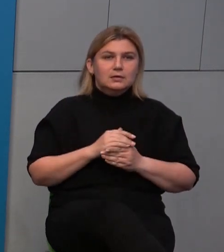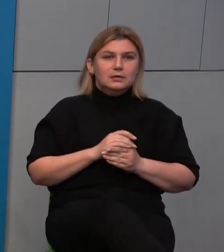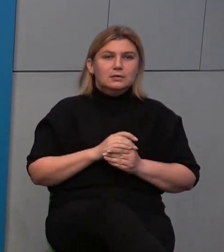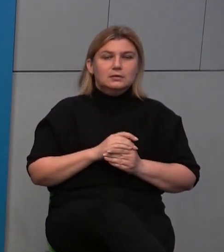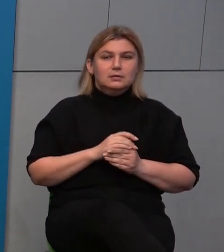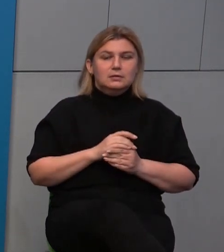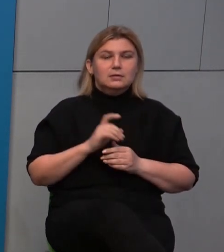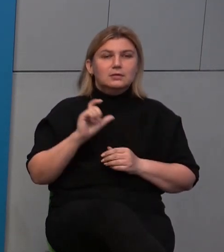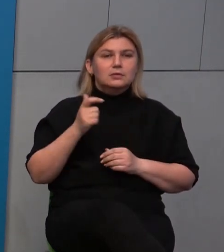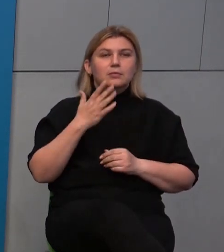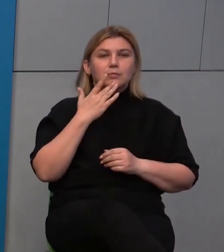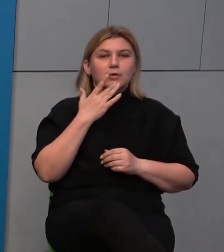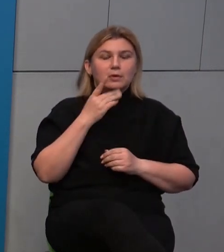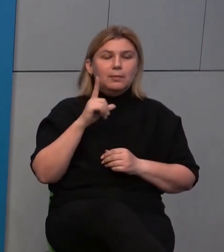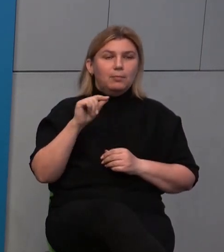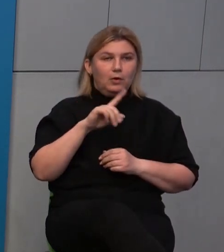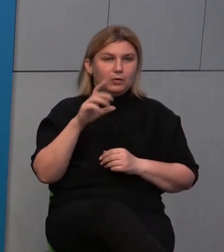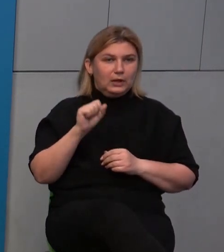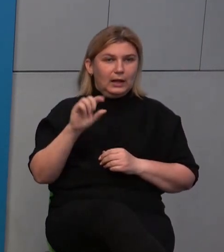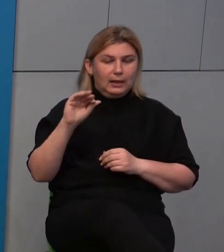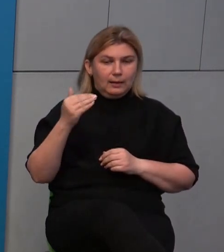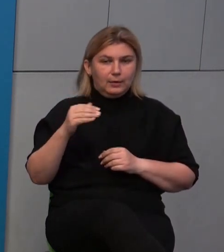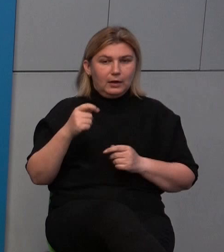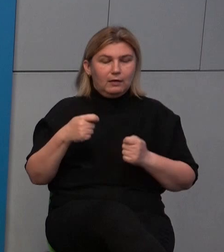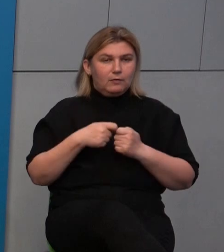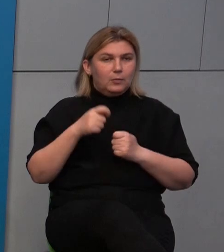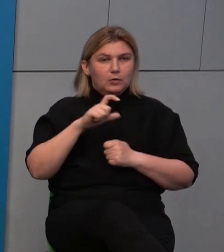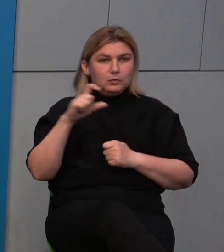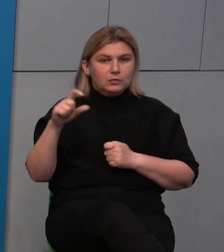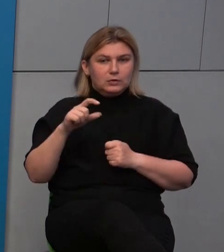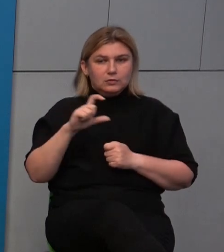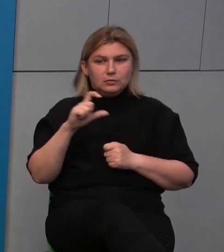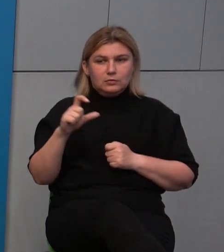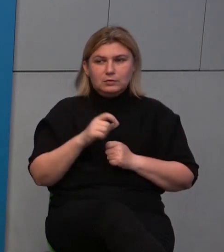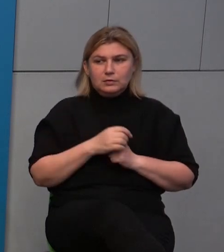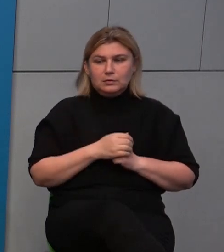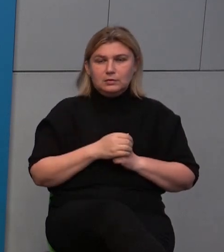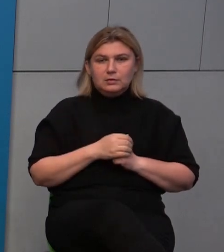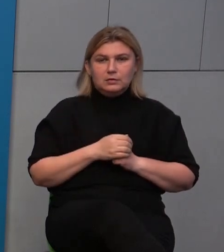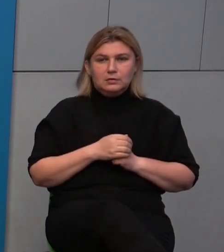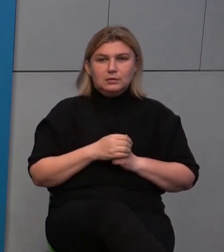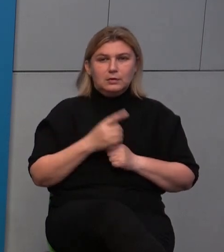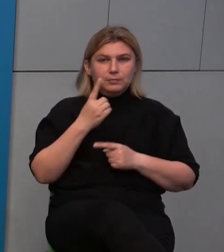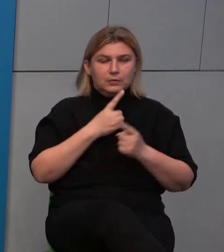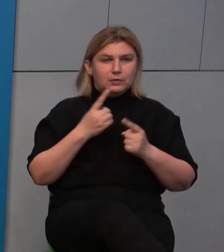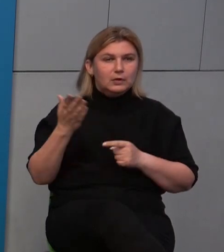co nam mówi proza Lema na temat naszych współczesnych czasów, to myślę, że niech państwo, jeżeli nie czytali za dużo Lema,